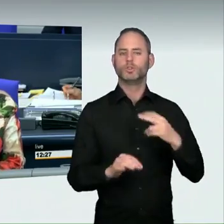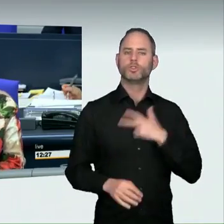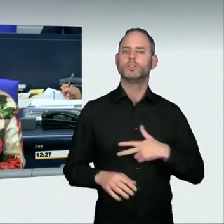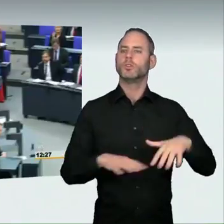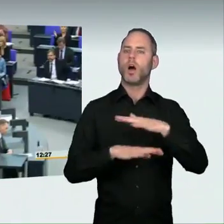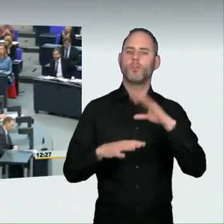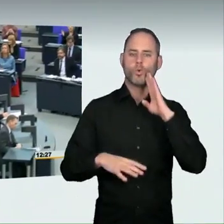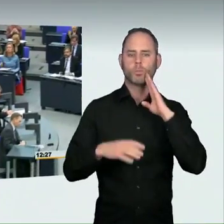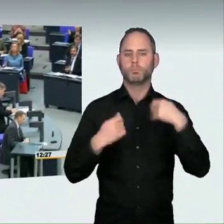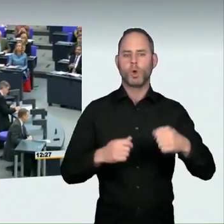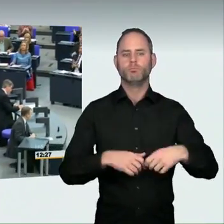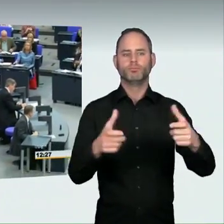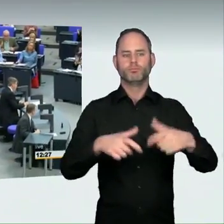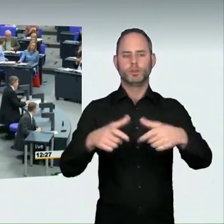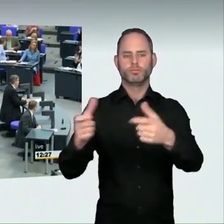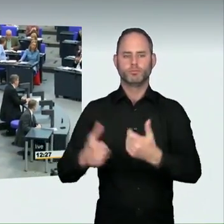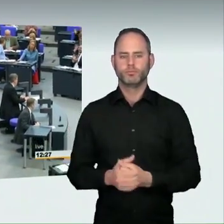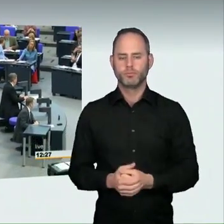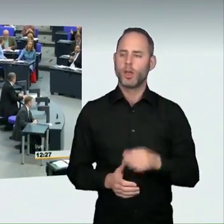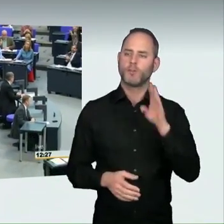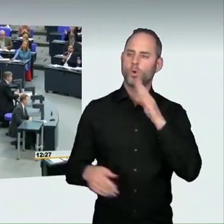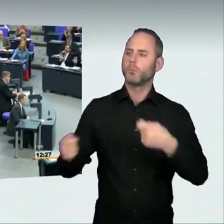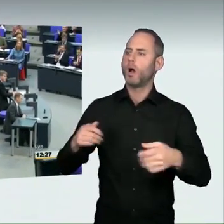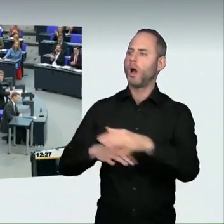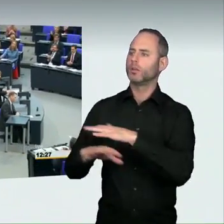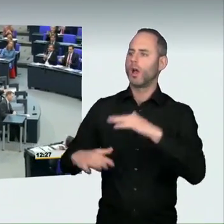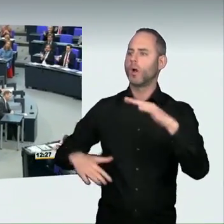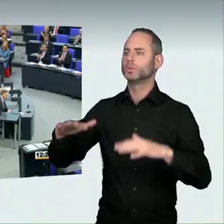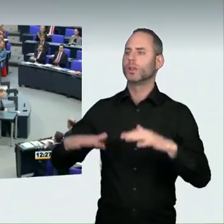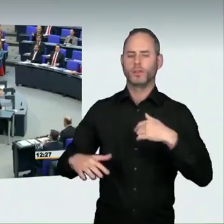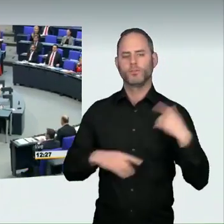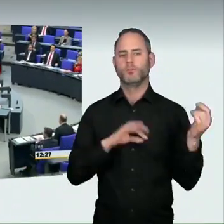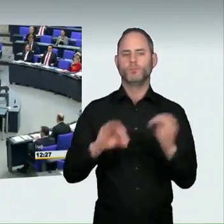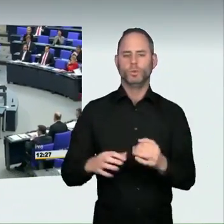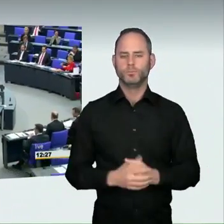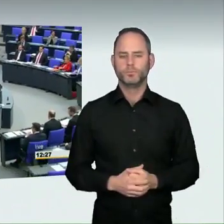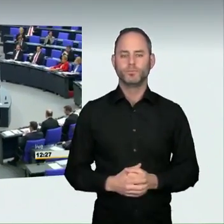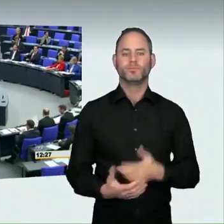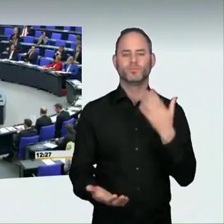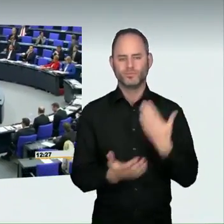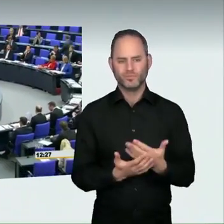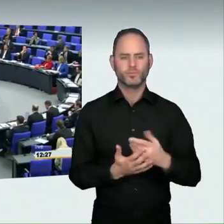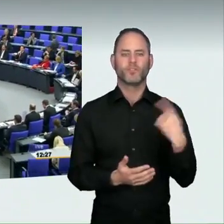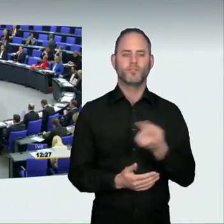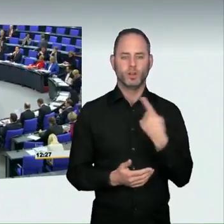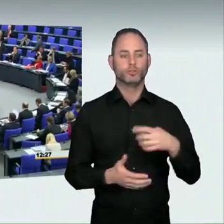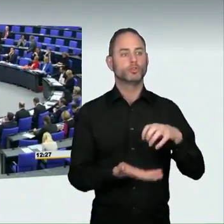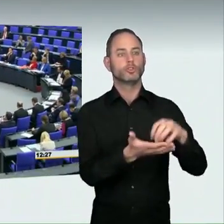Klaus Mindrup für die SPD-Fraktion. (Applaus)